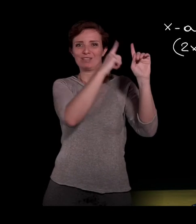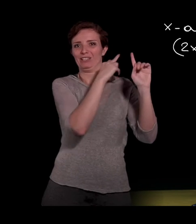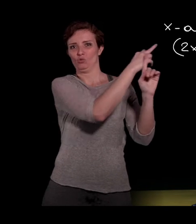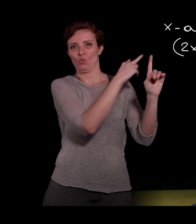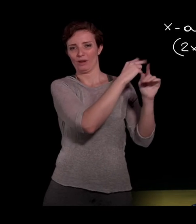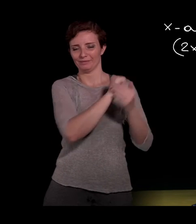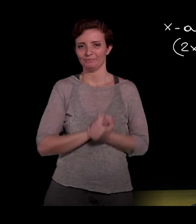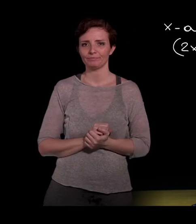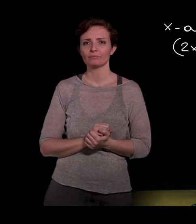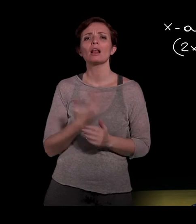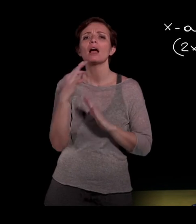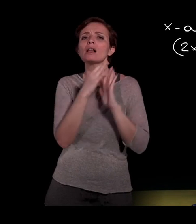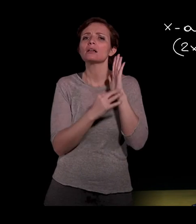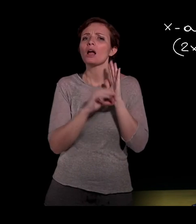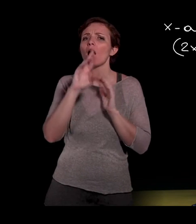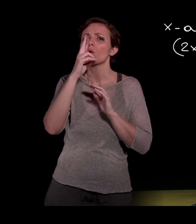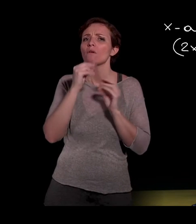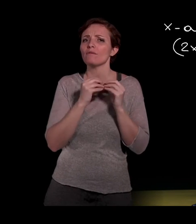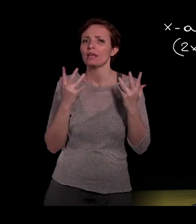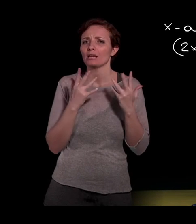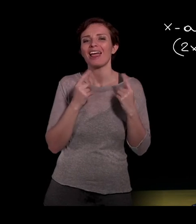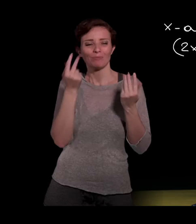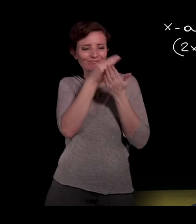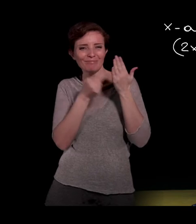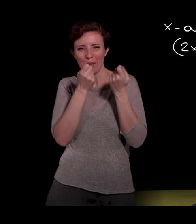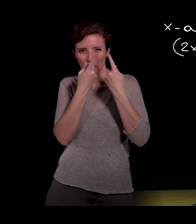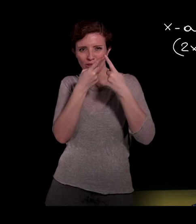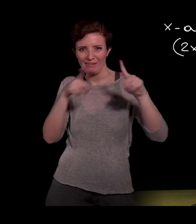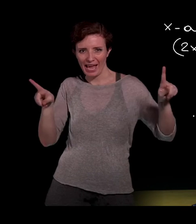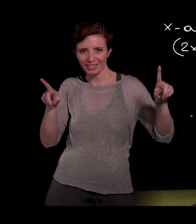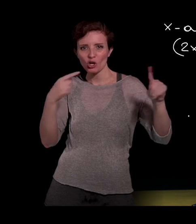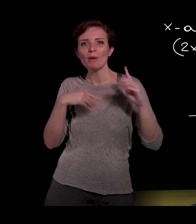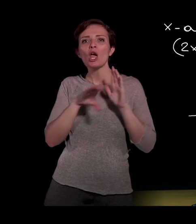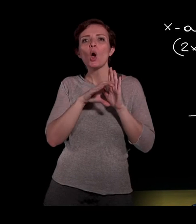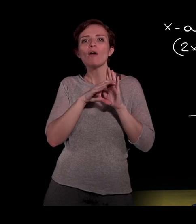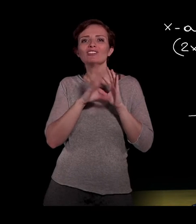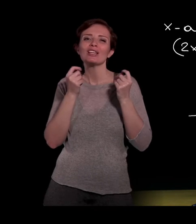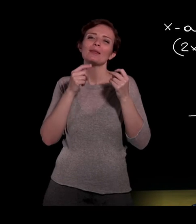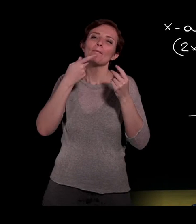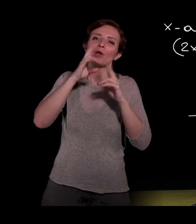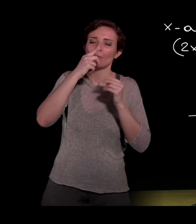La regola di Ruffini consiste in una rappresentazione dei coefficienti, in forma tabellare.